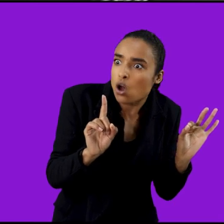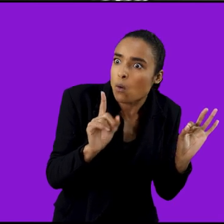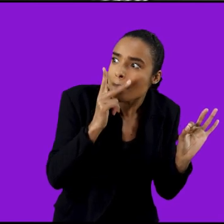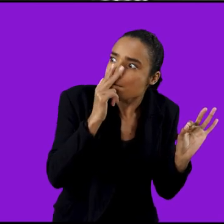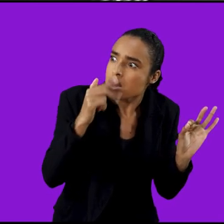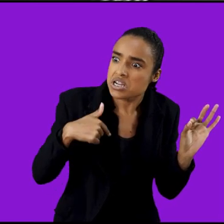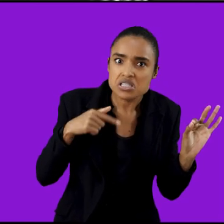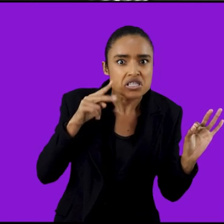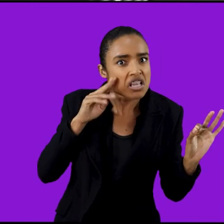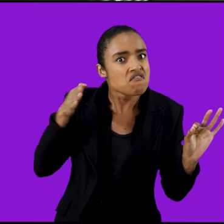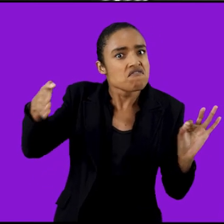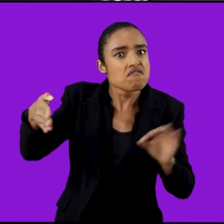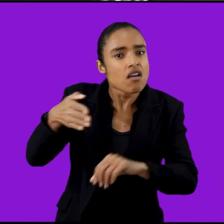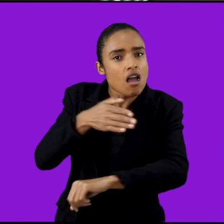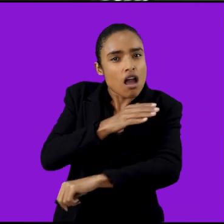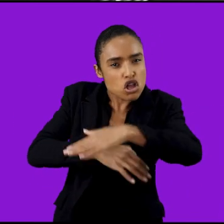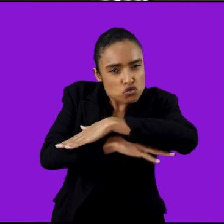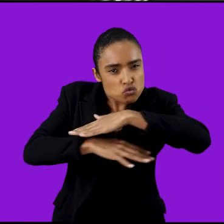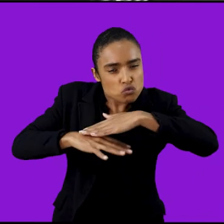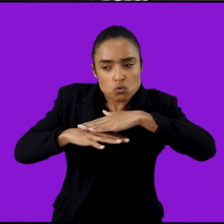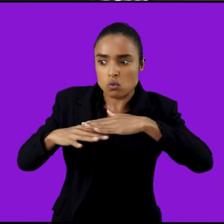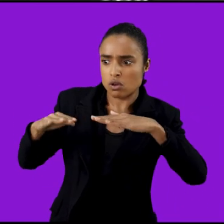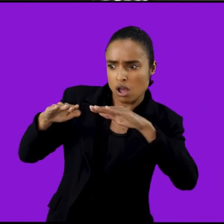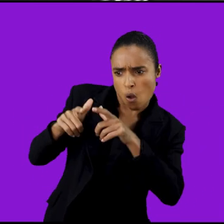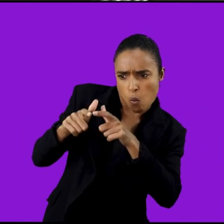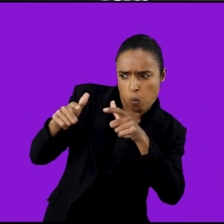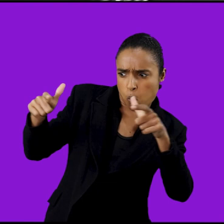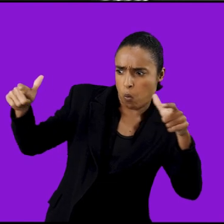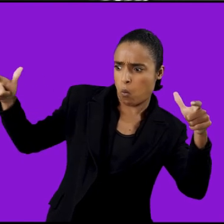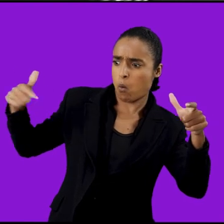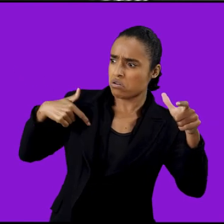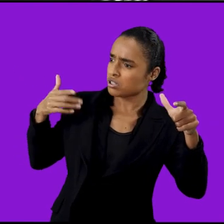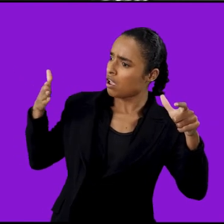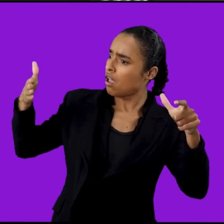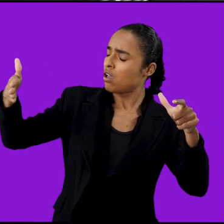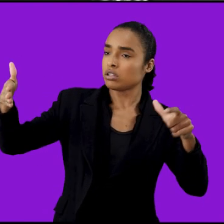Não, e eu tenho essa sensação desde a primeira. Quando foi pra aquela na zona sul